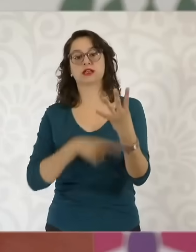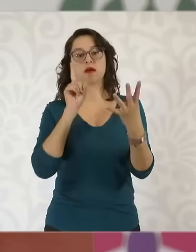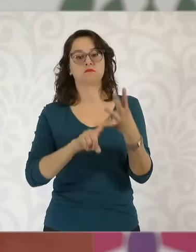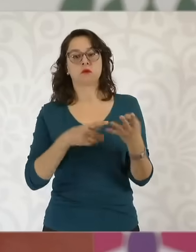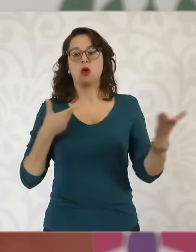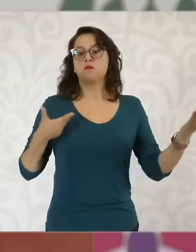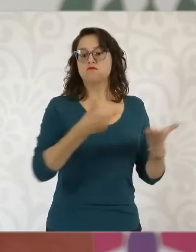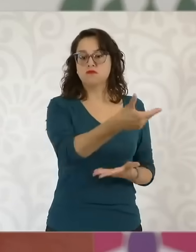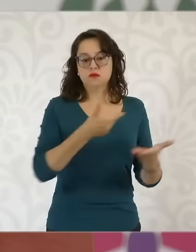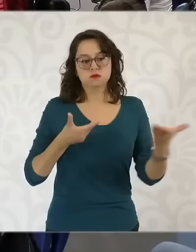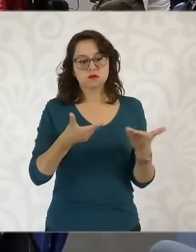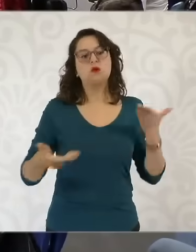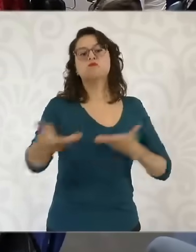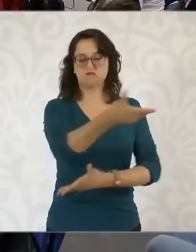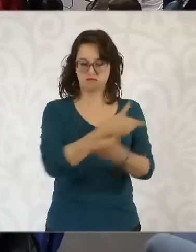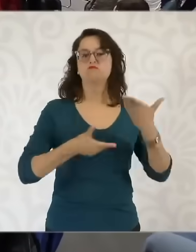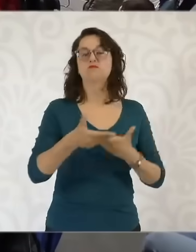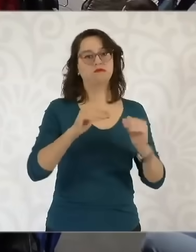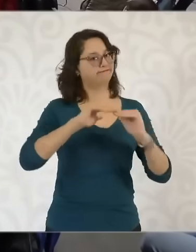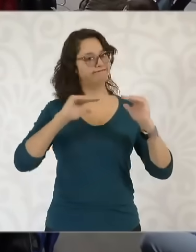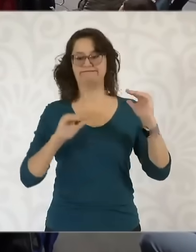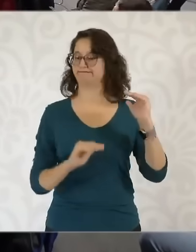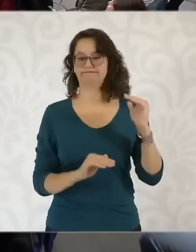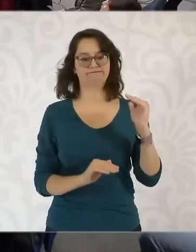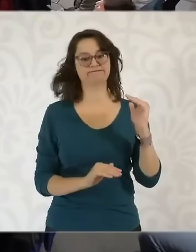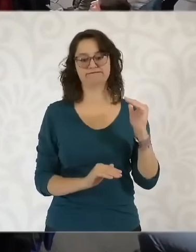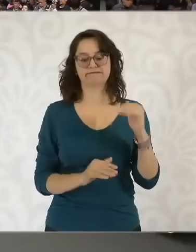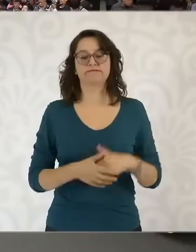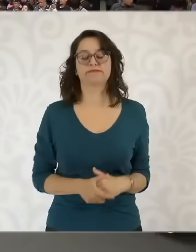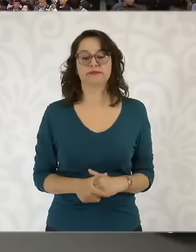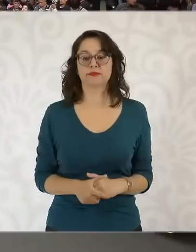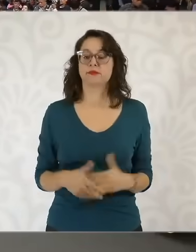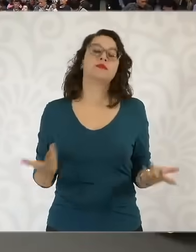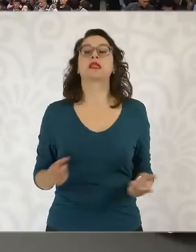sin subordinación. Por parte del presidente Donald Trump, ¿hubo alguna solicitud en este